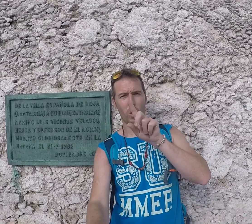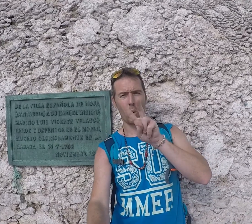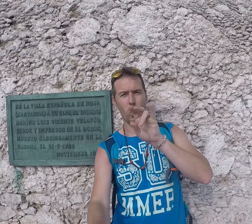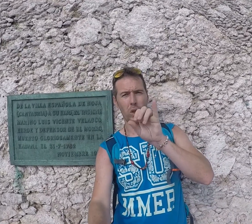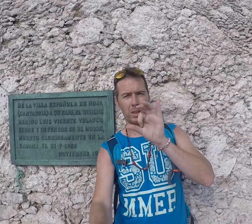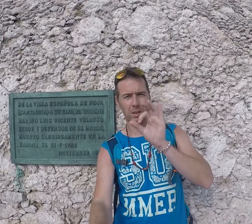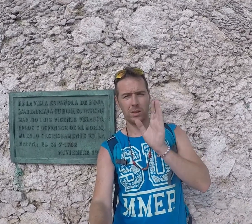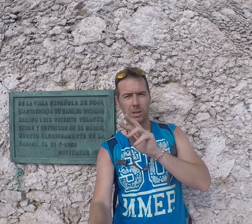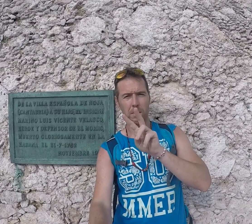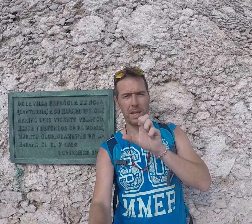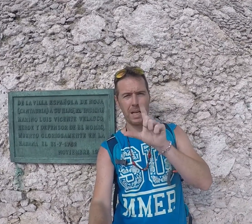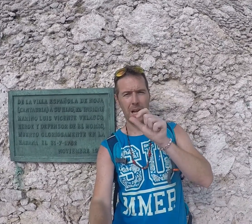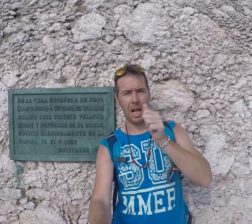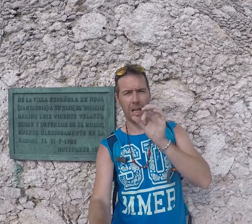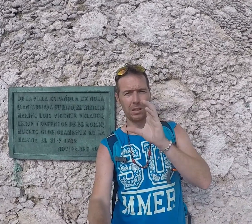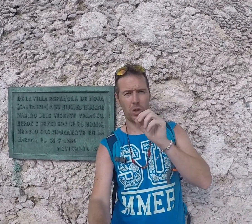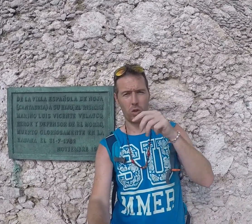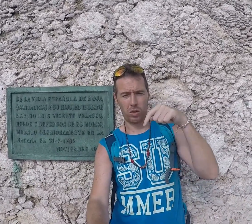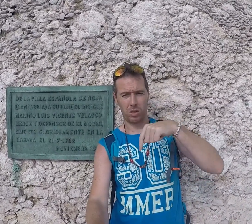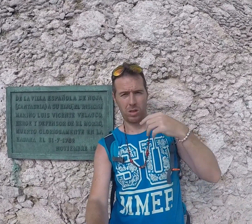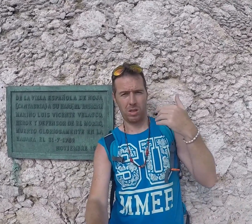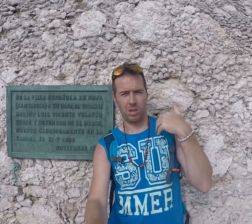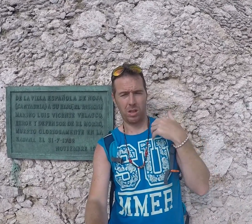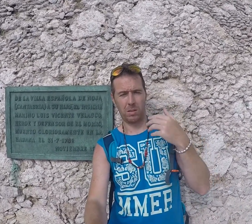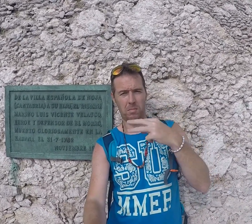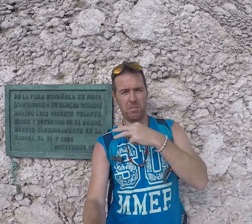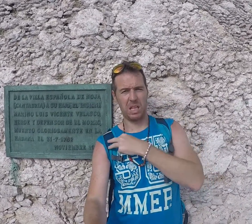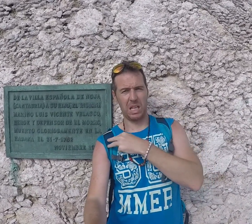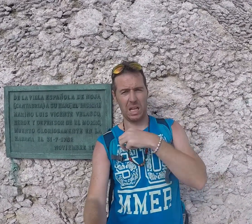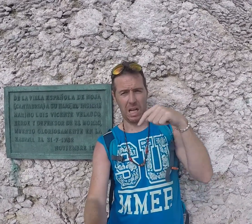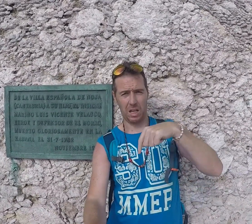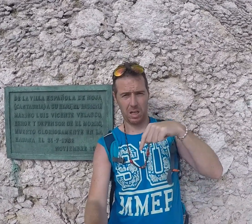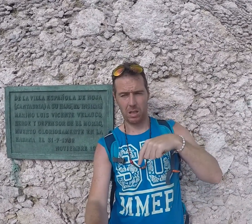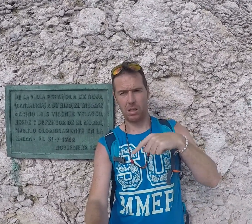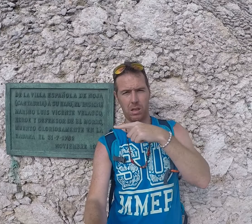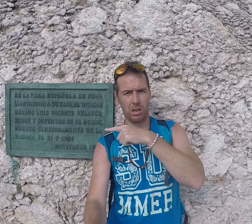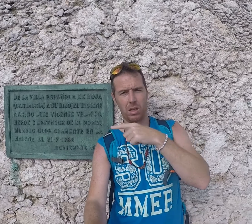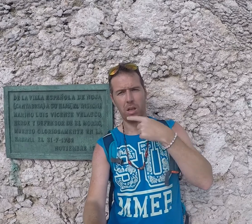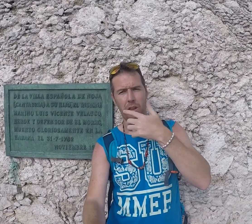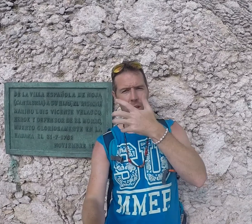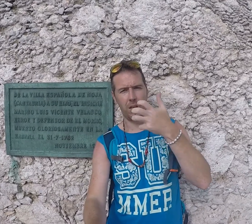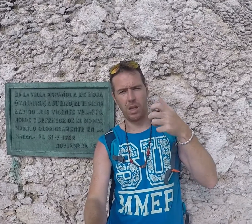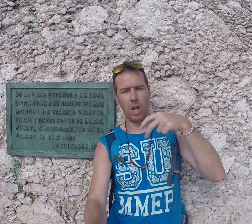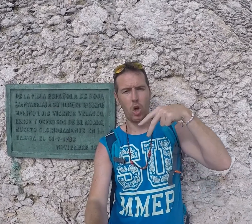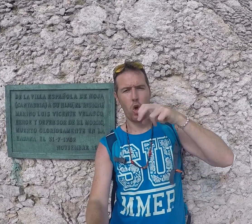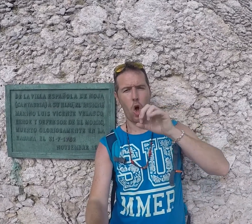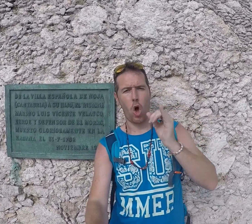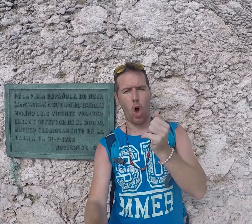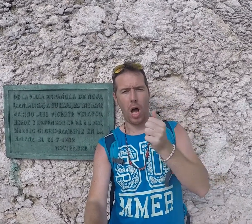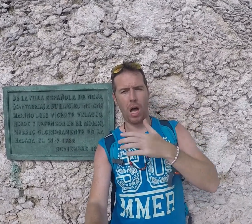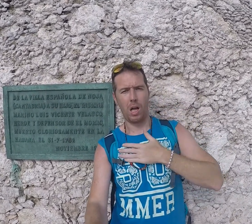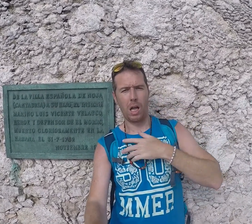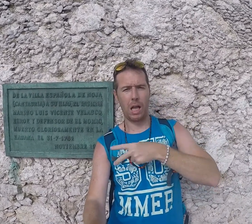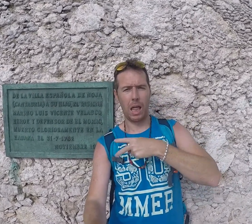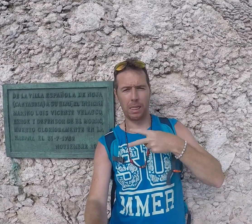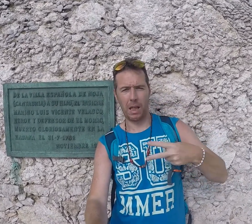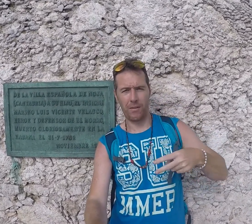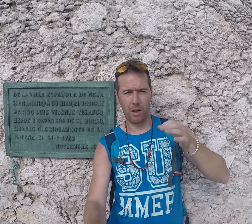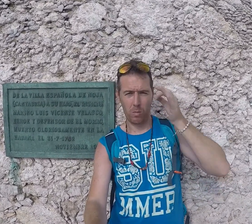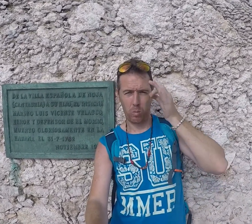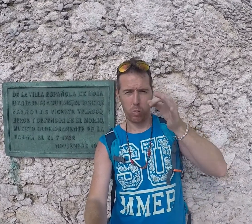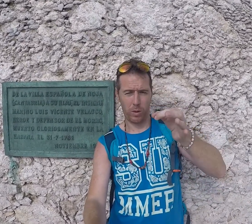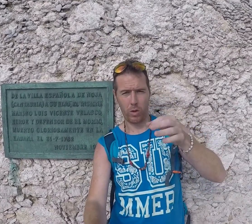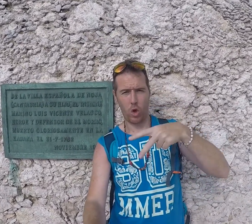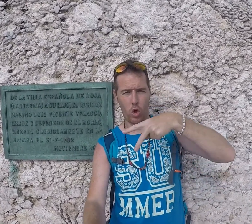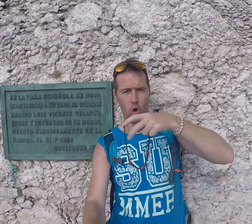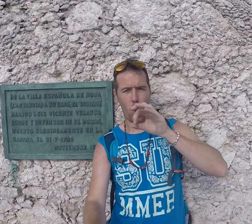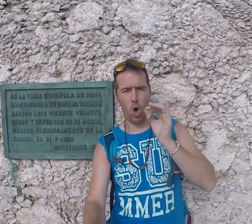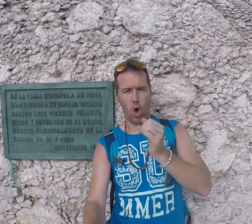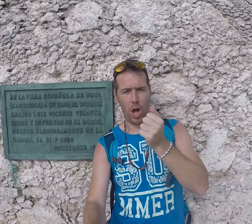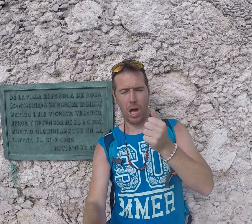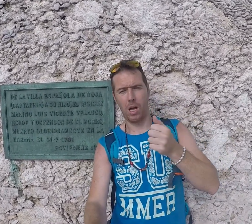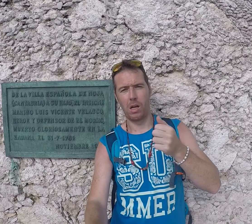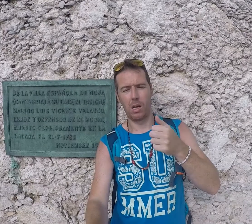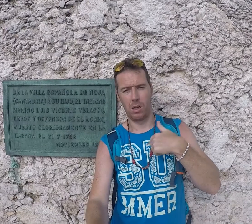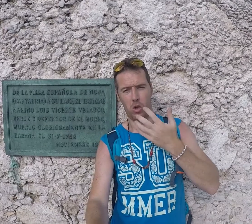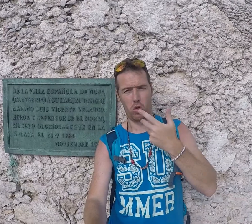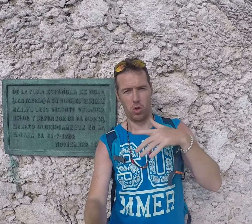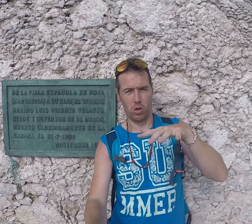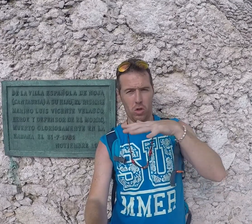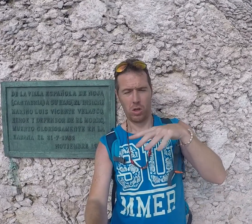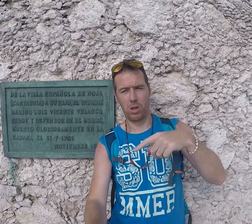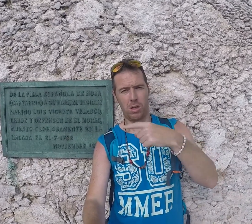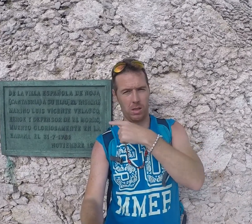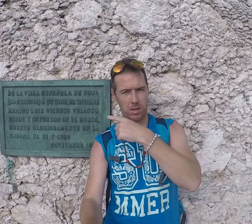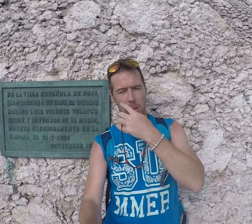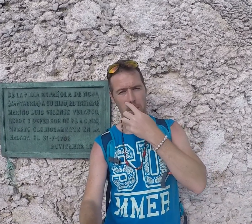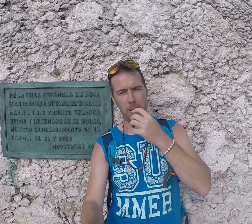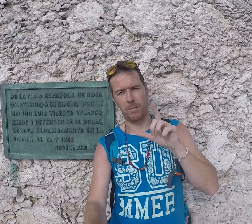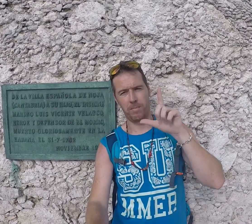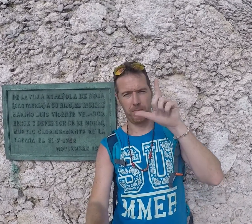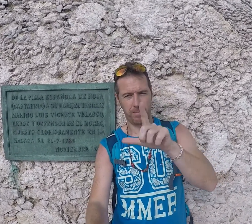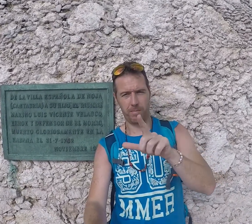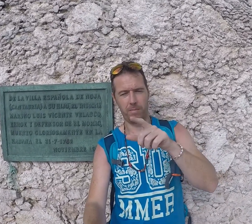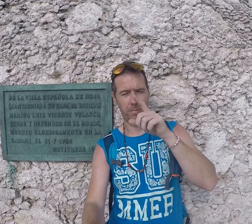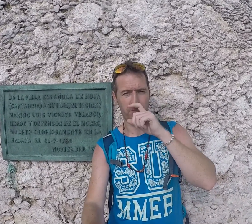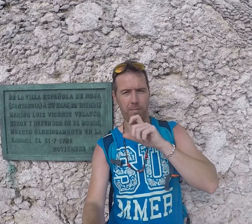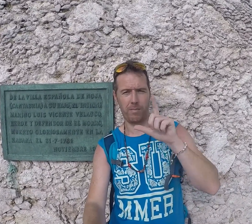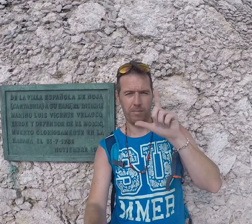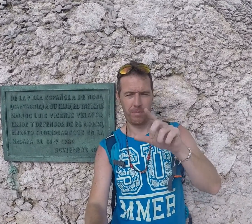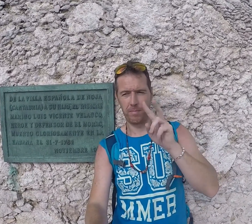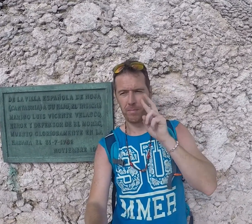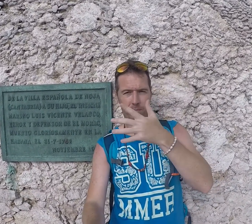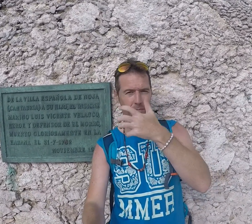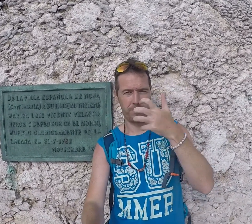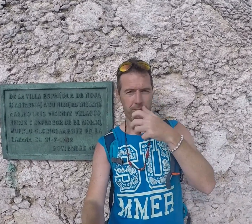Luis de Velasco, fue general de este castillo y la villa de Noja de Cantabria que yo conozco, le rindió homenaje